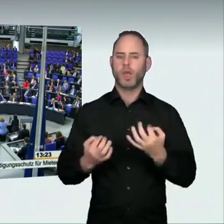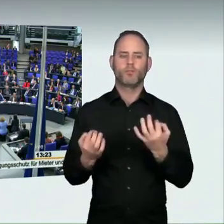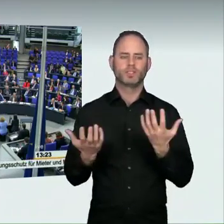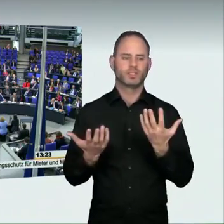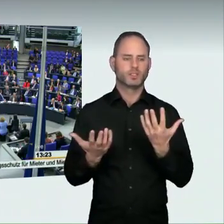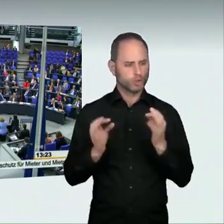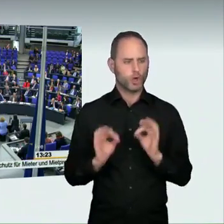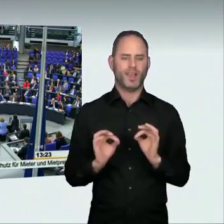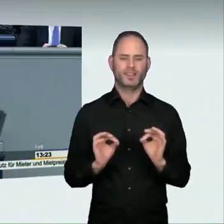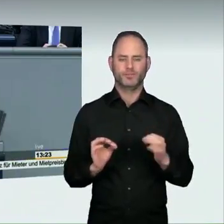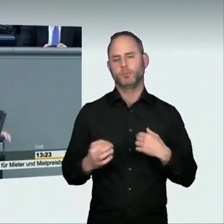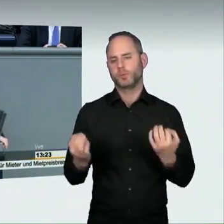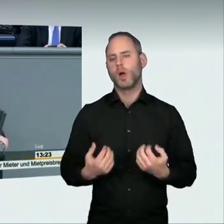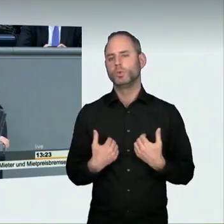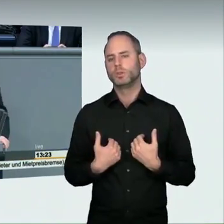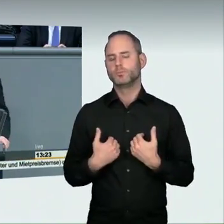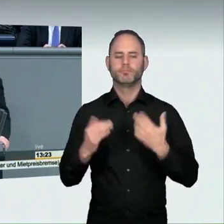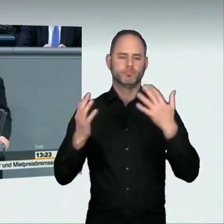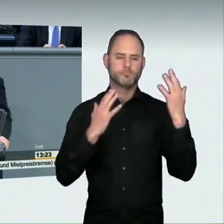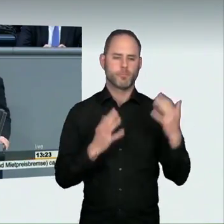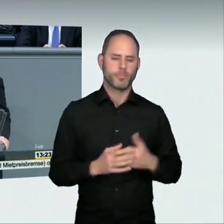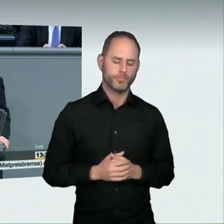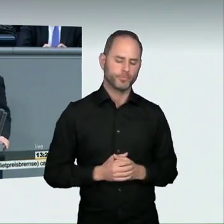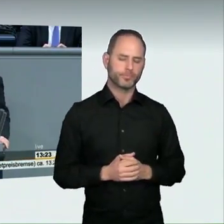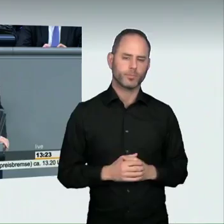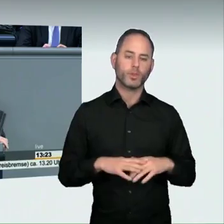Dazu gehört auch eine vernünftige Liegenschaftspolitik der Kommunen.